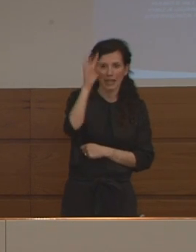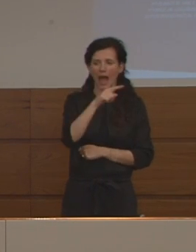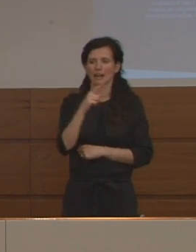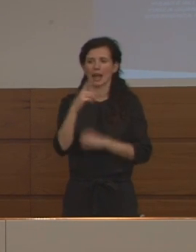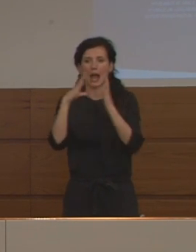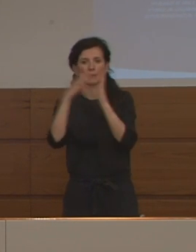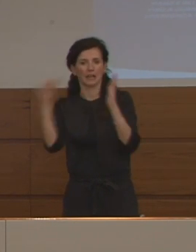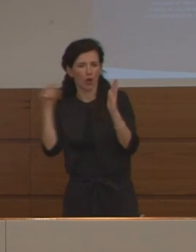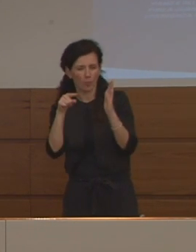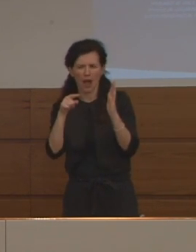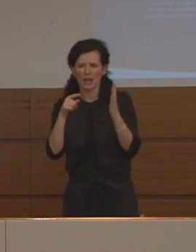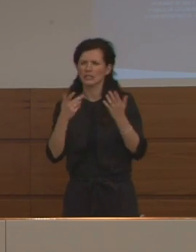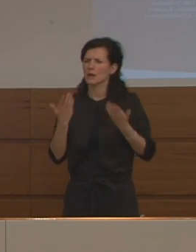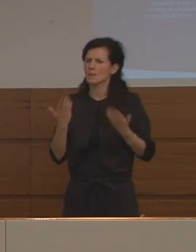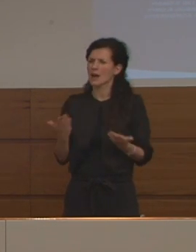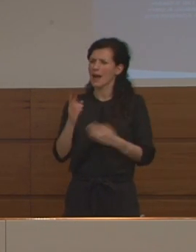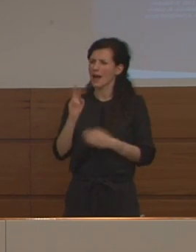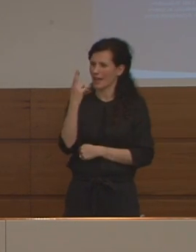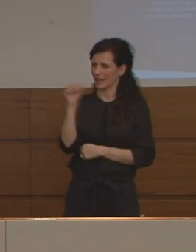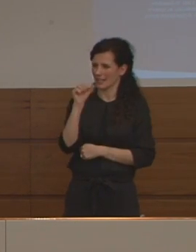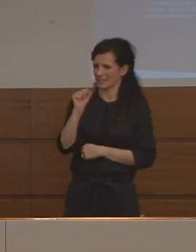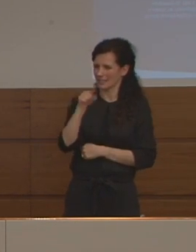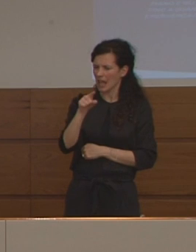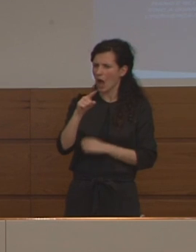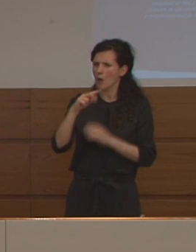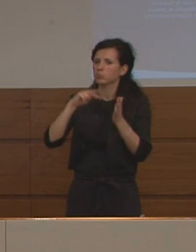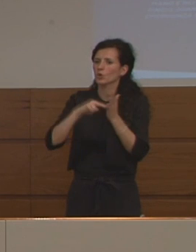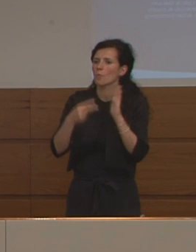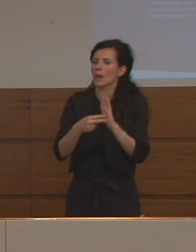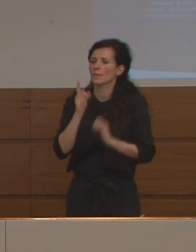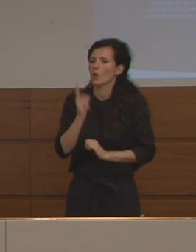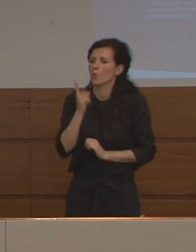di problema stanno creando nel conteggio vero e proprio?